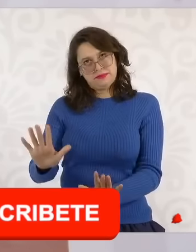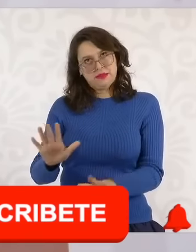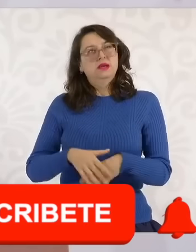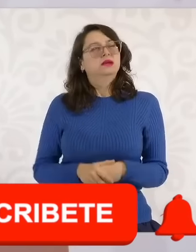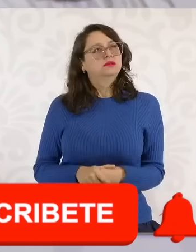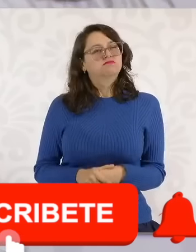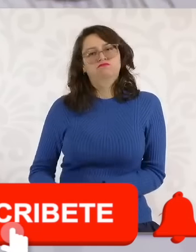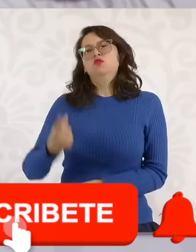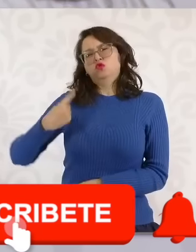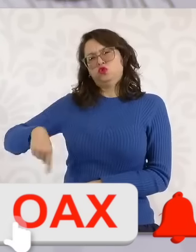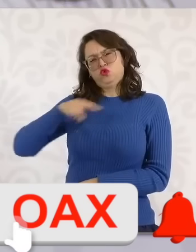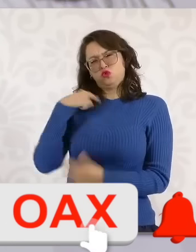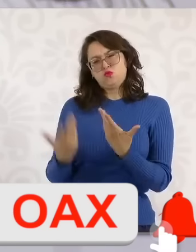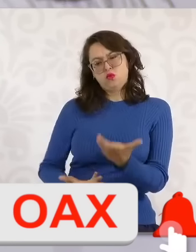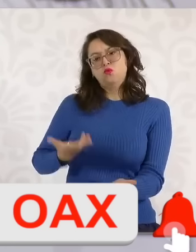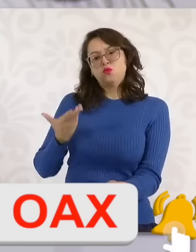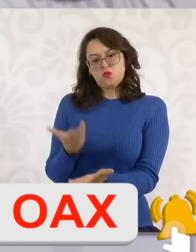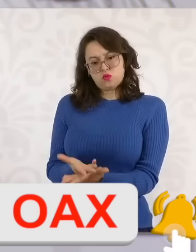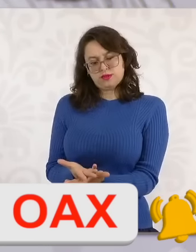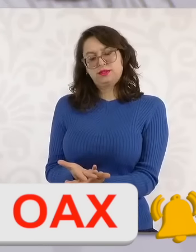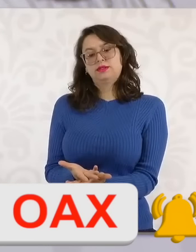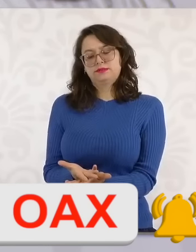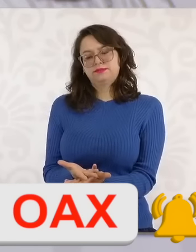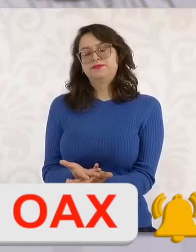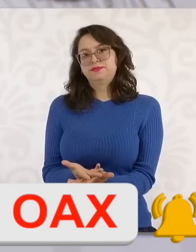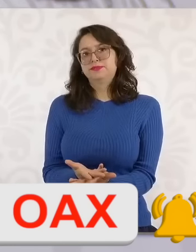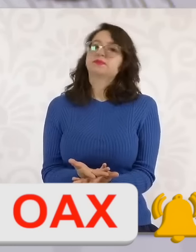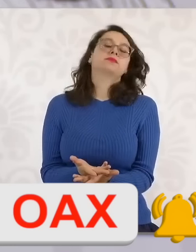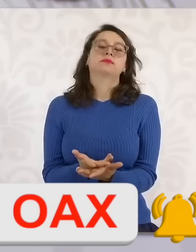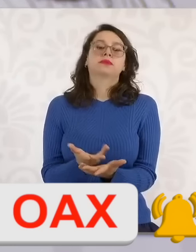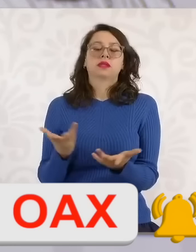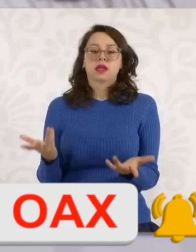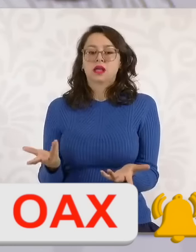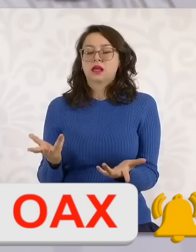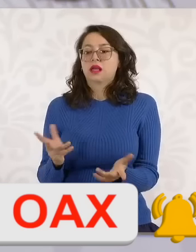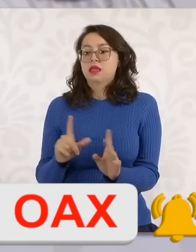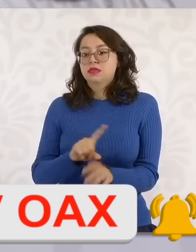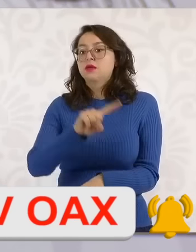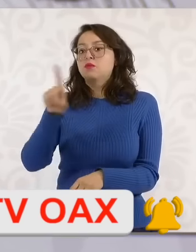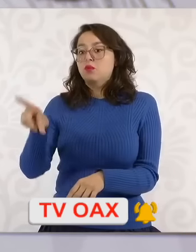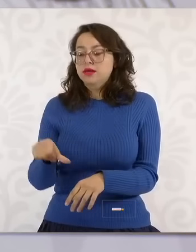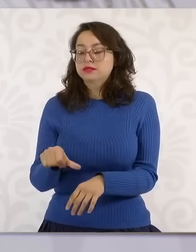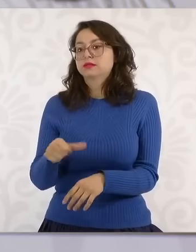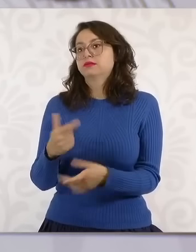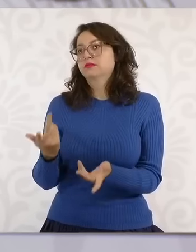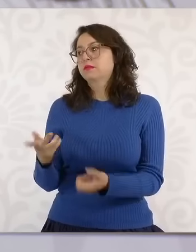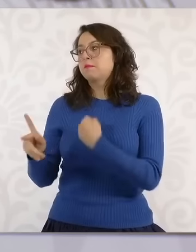y ahí dijimos, bueno, que se abra un espacio de trabajo, sobre todo con los pequeños y medianos